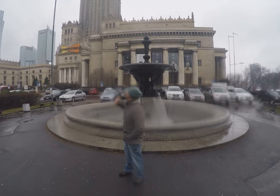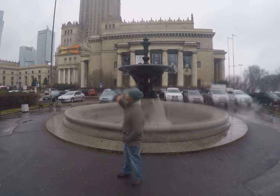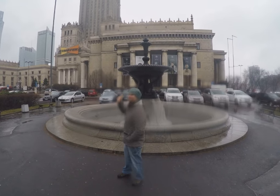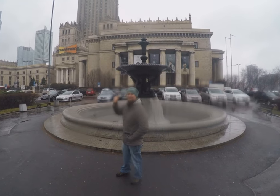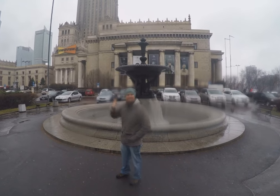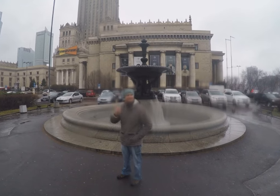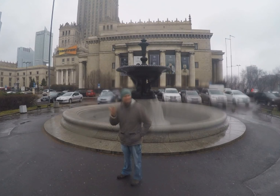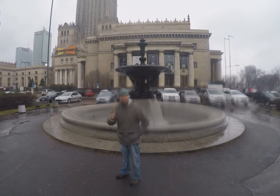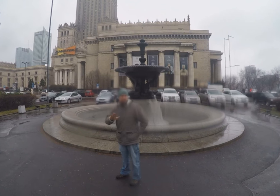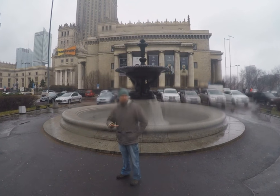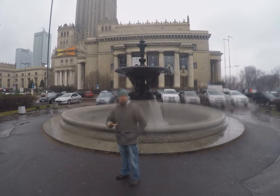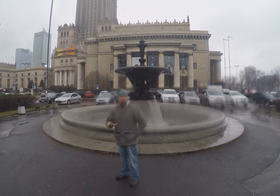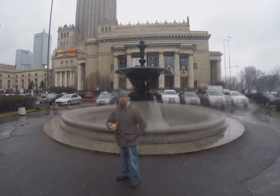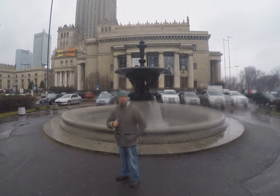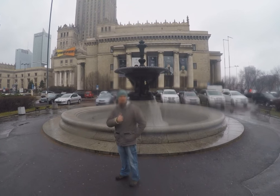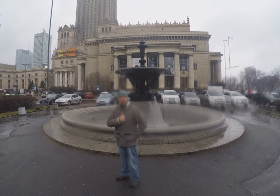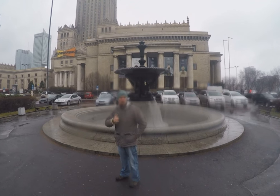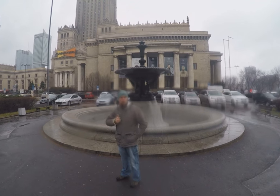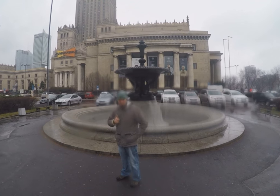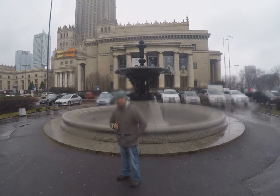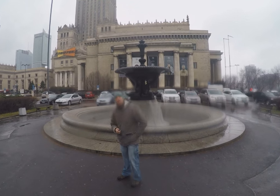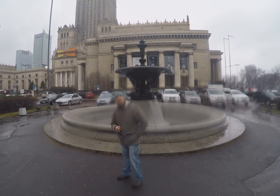Dieser Kulturpalast ist eins der Wahrzeichen Warschaus.